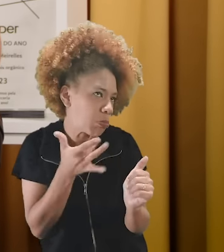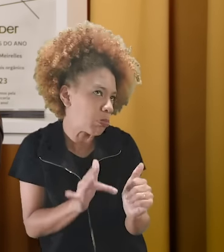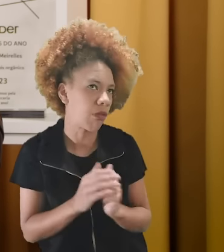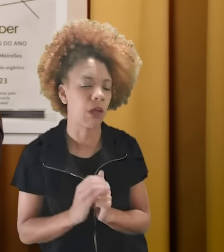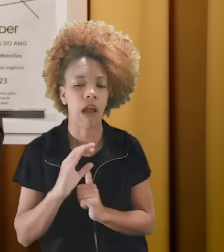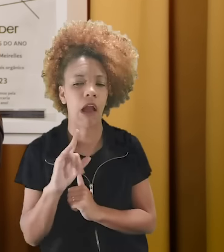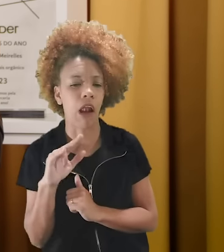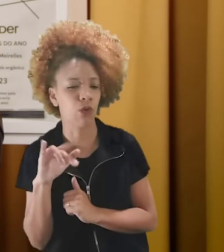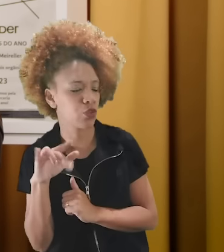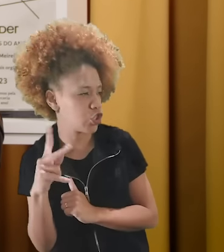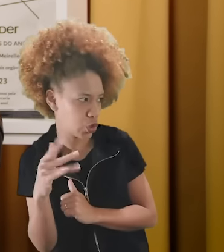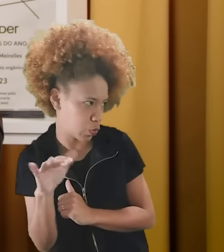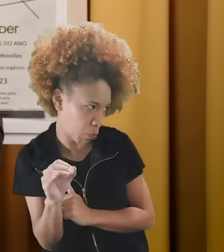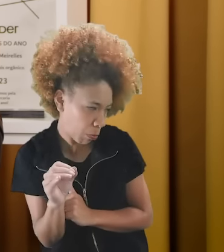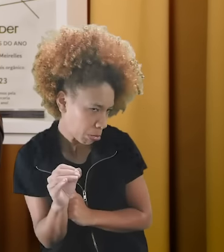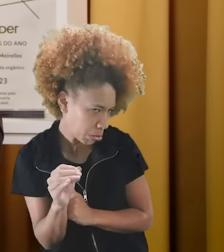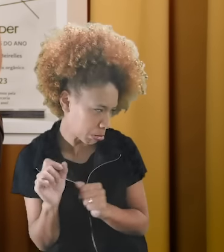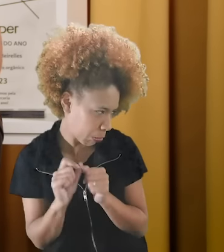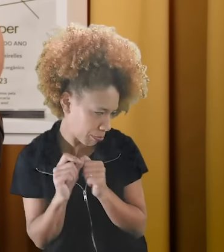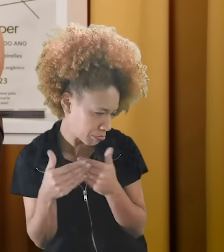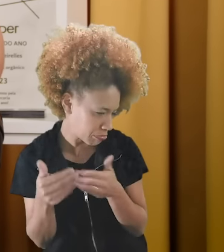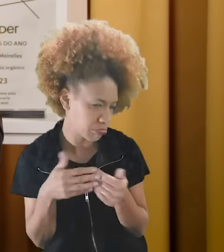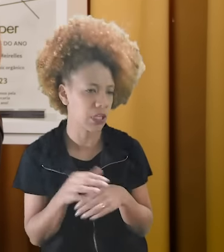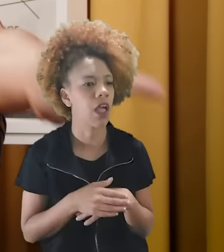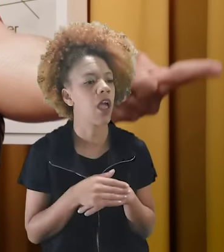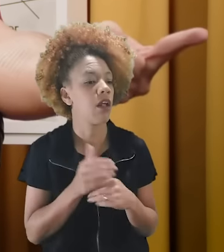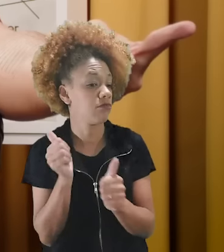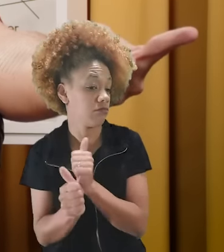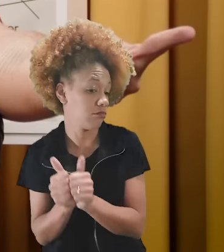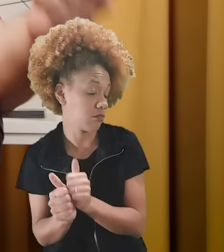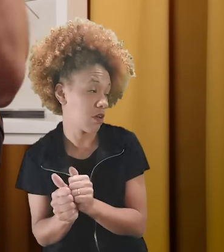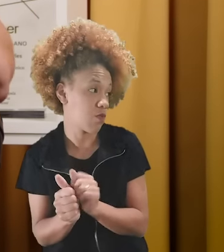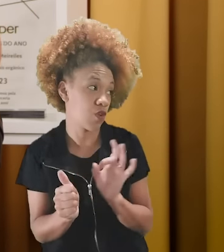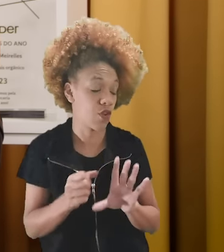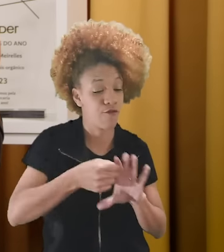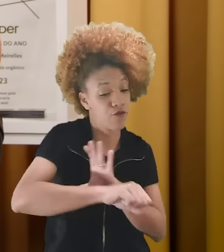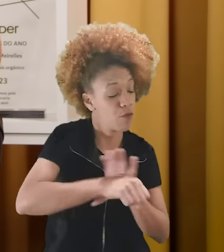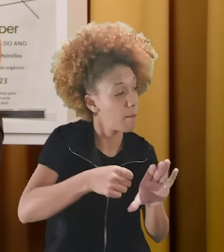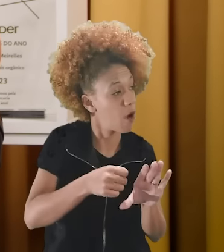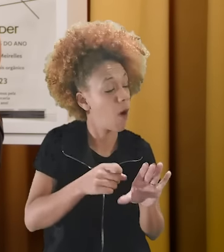o Claudinho Capixaba tá ele não joga basquete ele joga só futebol perfeito o cara que joga valoran